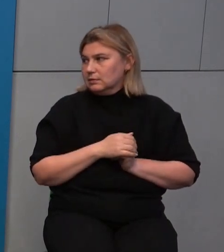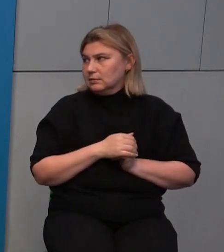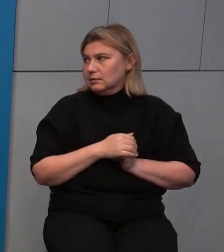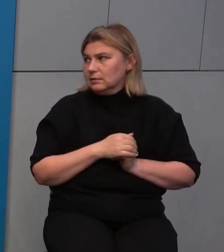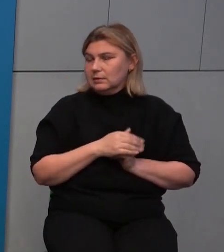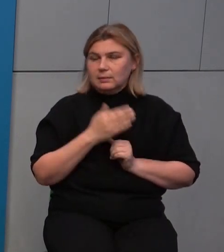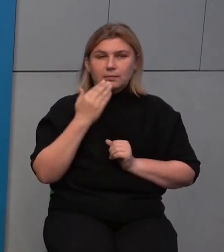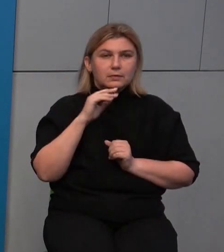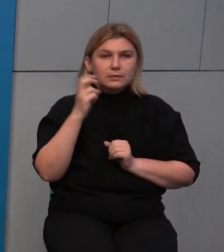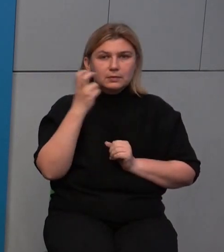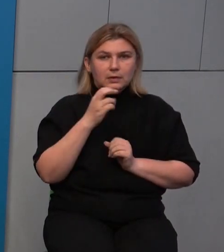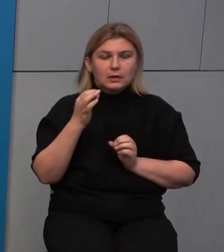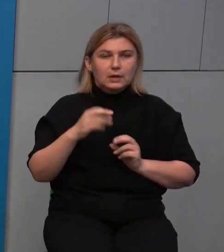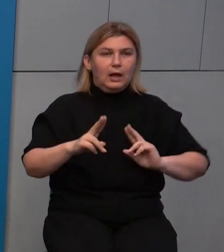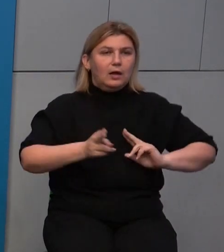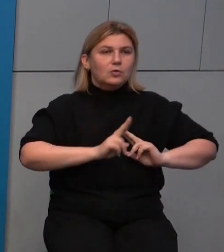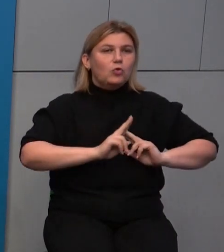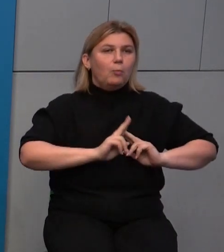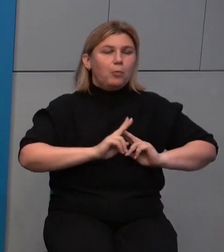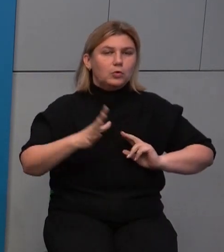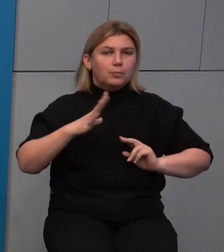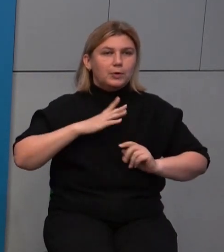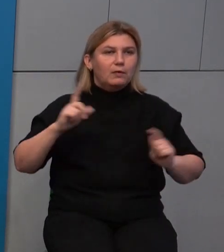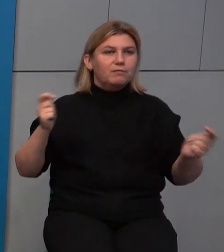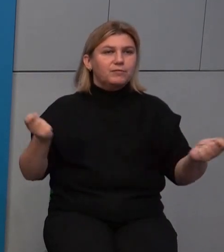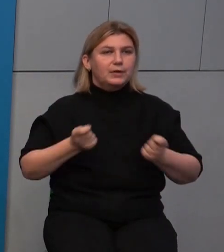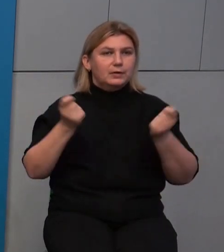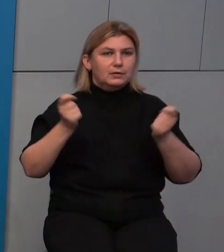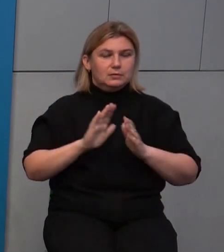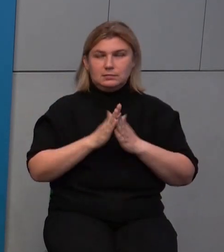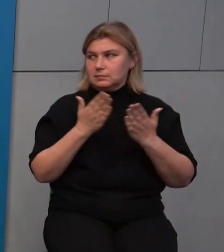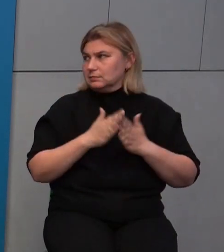Teraz w Sopocie był taki festiwal poświęcony tej literaturze,